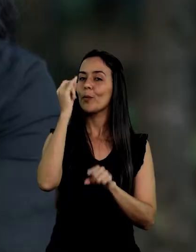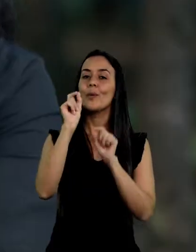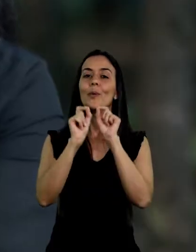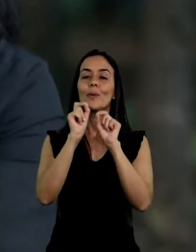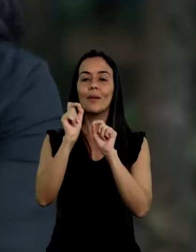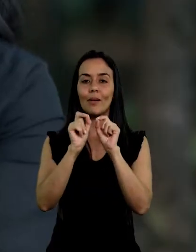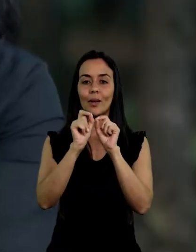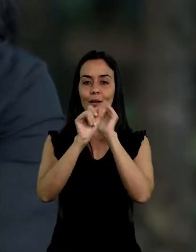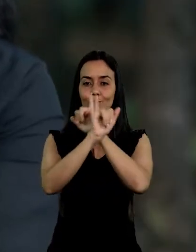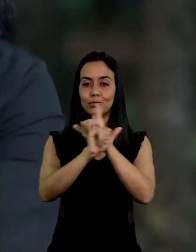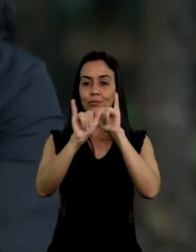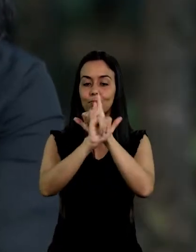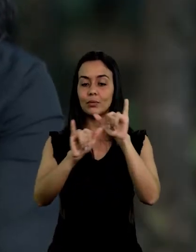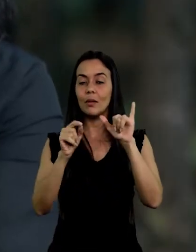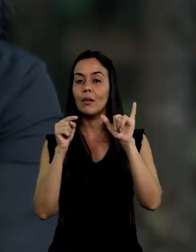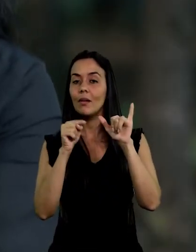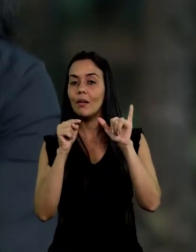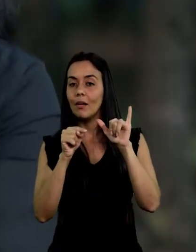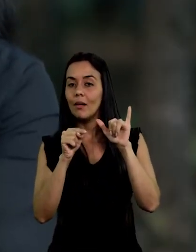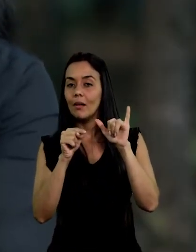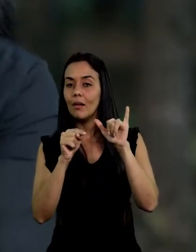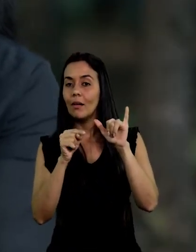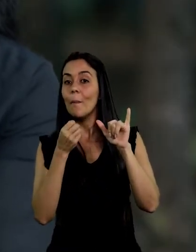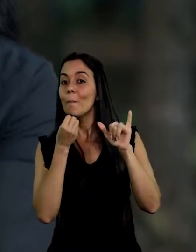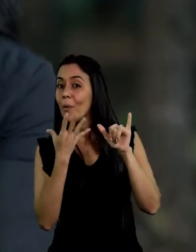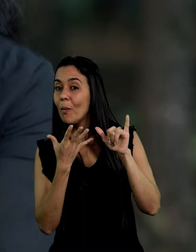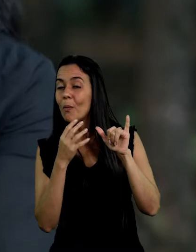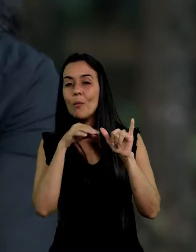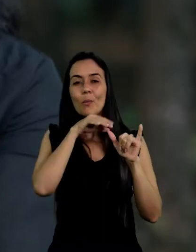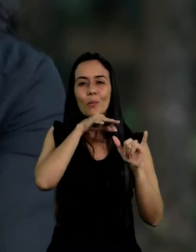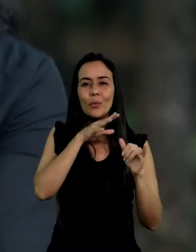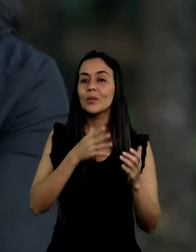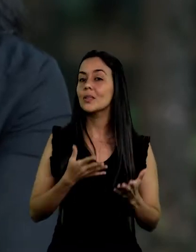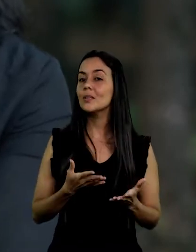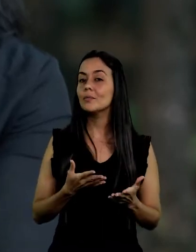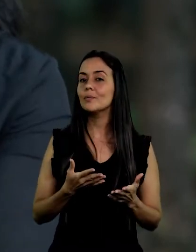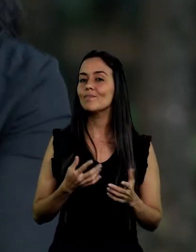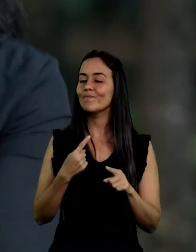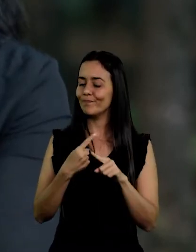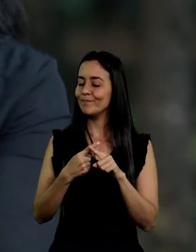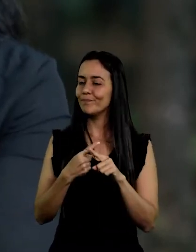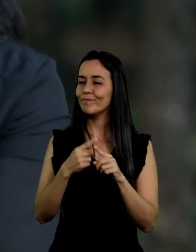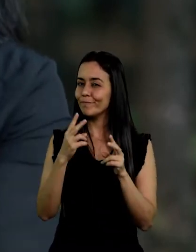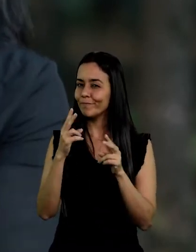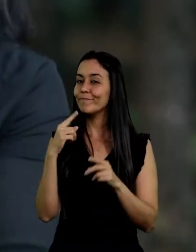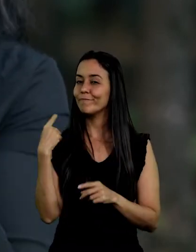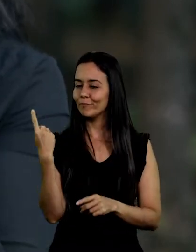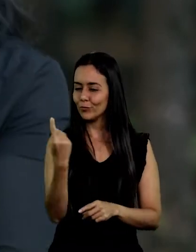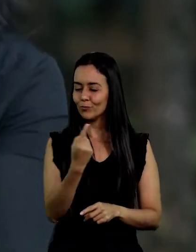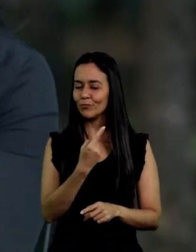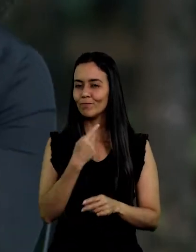da informação que as pessoas passaram a consumir. Porque a gente viu uma enxurrada,